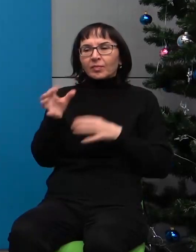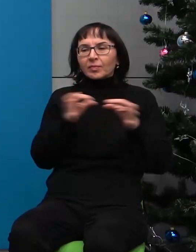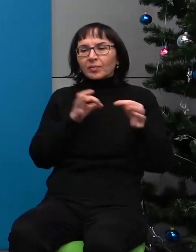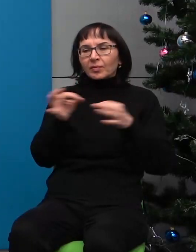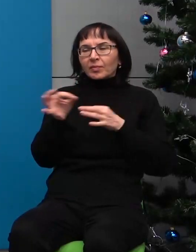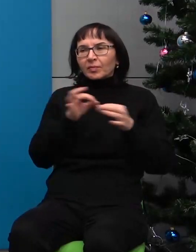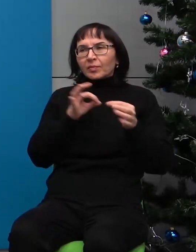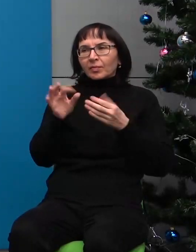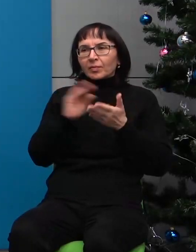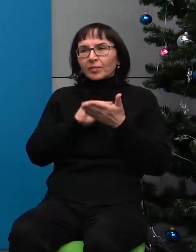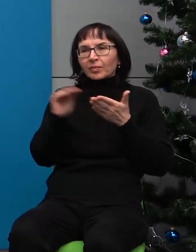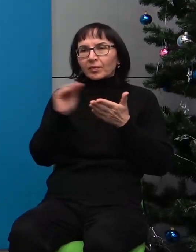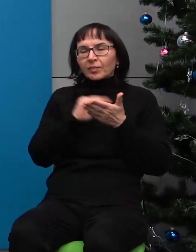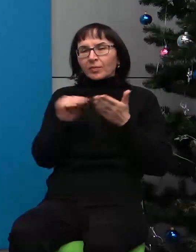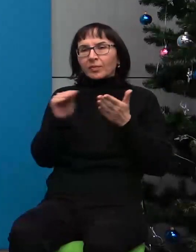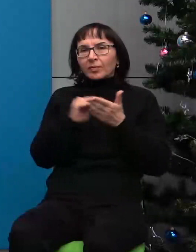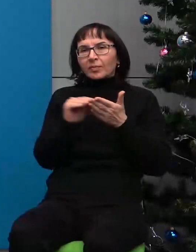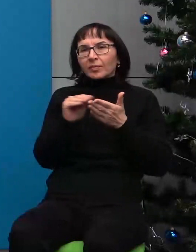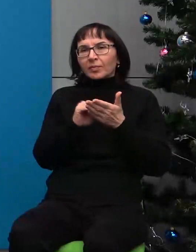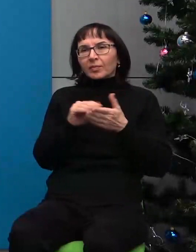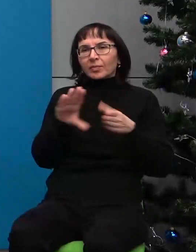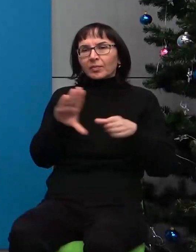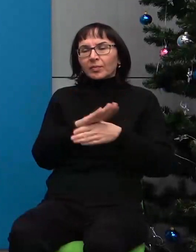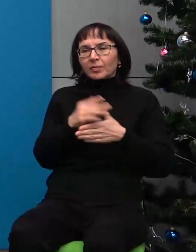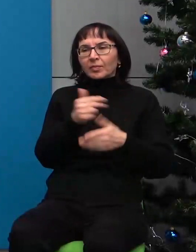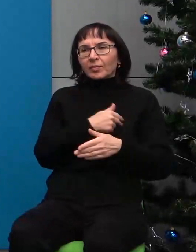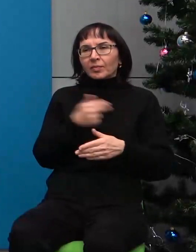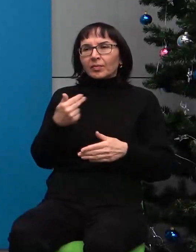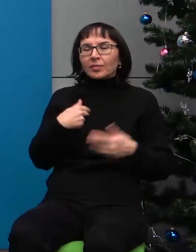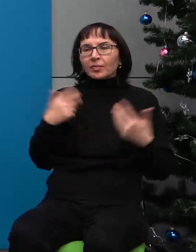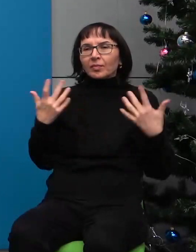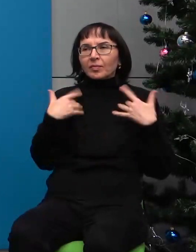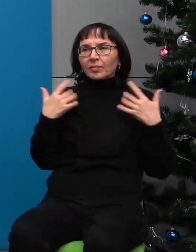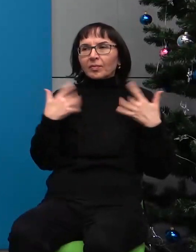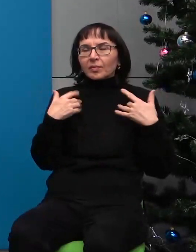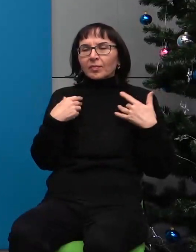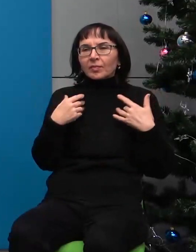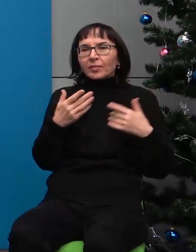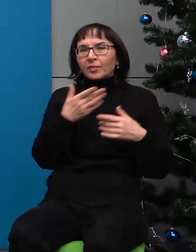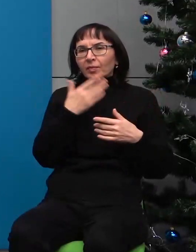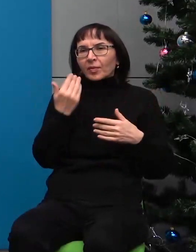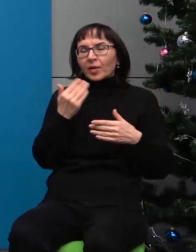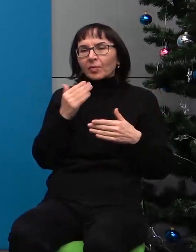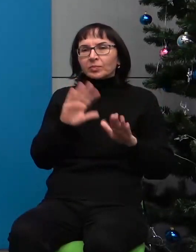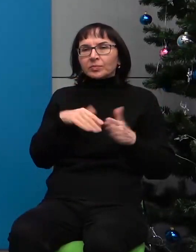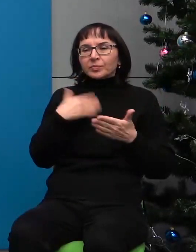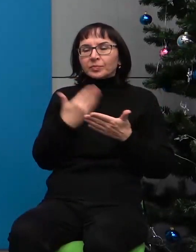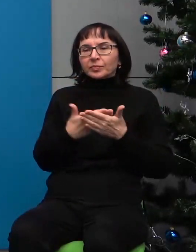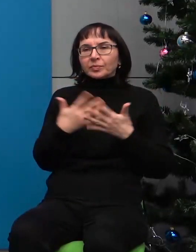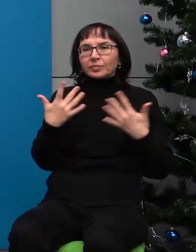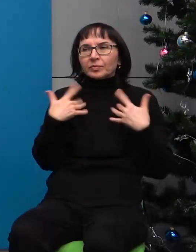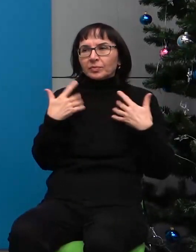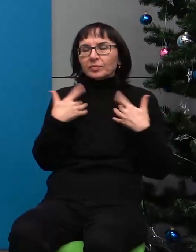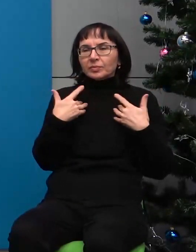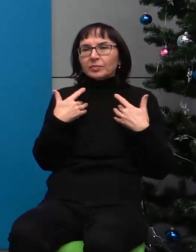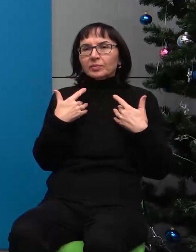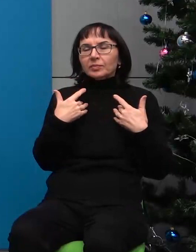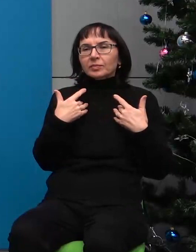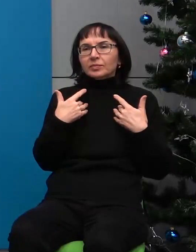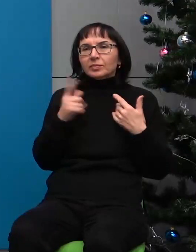I ja co prawda nie jestem naukowcem, który Państwu odkrywa jak Wałuszański historii świata, bo ja mu tam do piętnia dorastam. Ale pomyślałem,